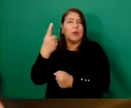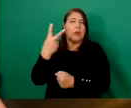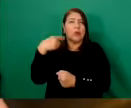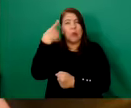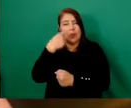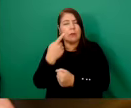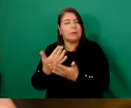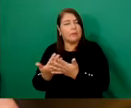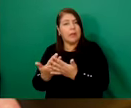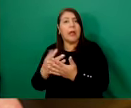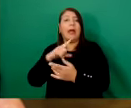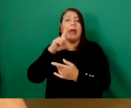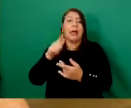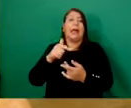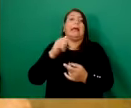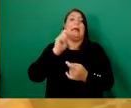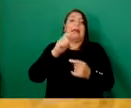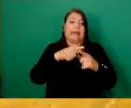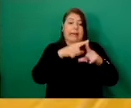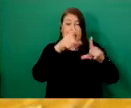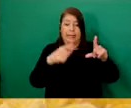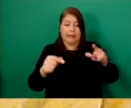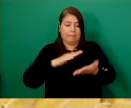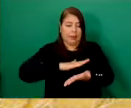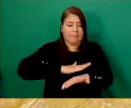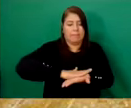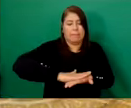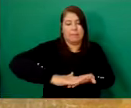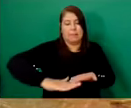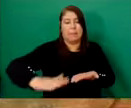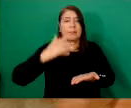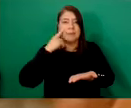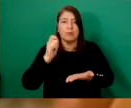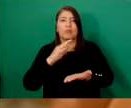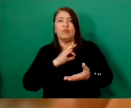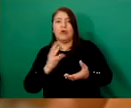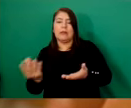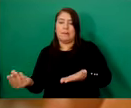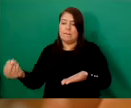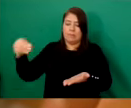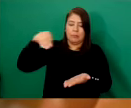Para armar los enrollados, extendemos la hoja de parra en una superficie plana, agregamos